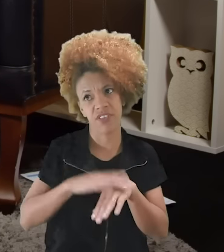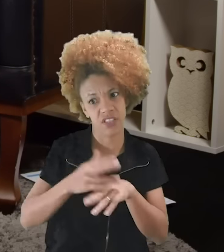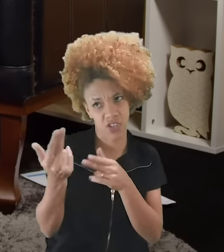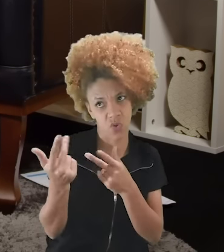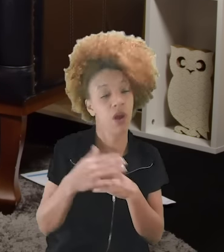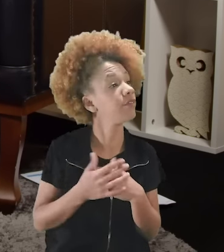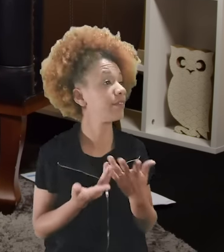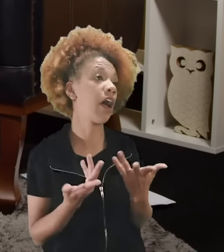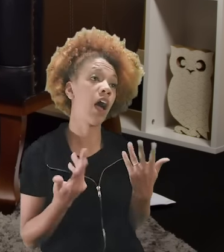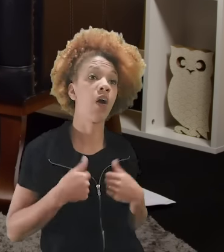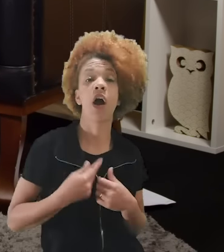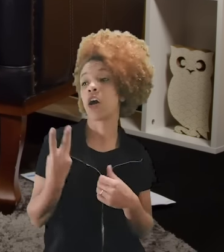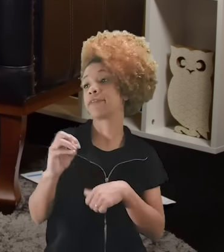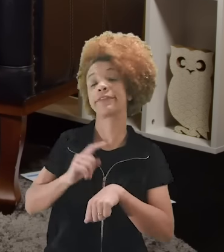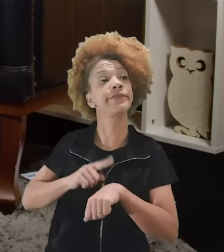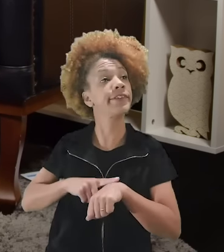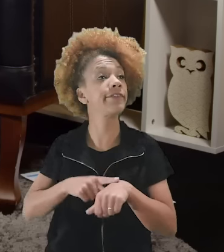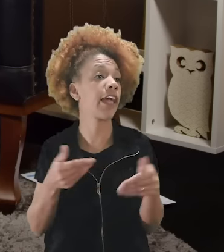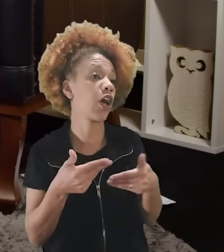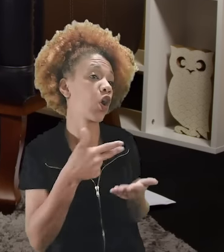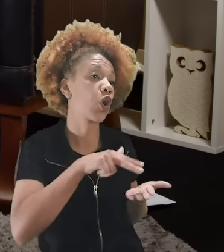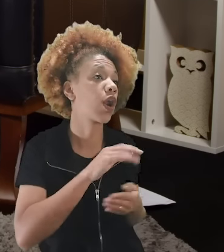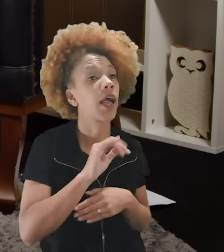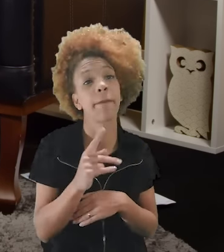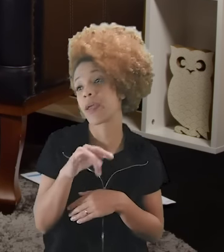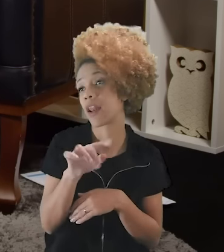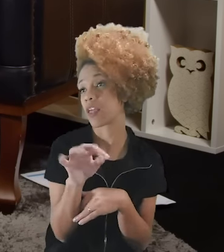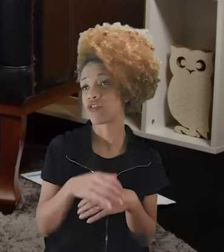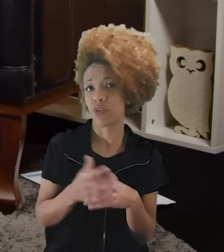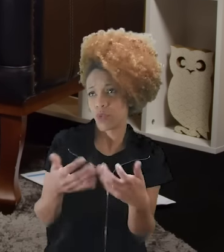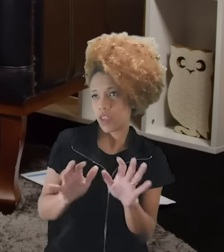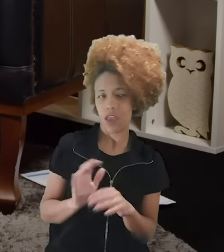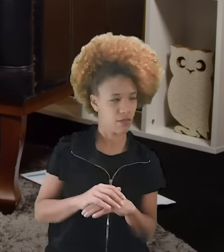tá fazendo vamos lá se vira nos 30 vamos embora agora faz um capelete não quero fazer não dá para